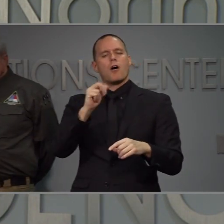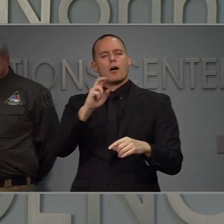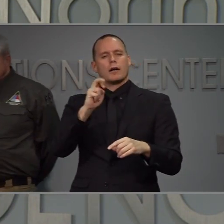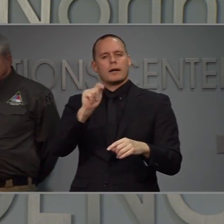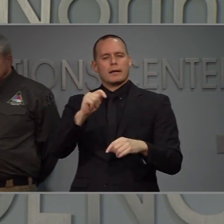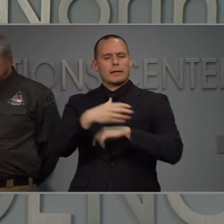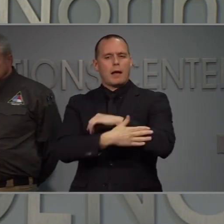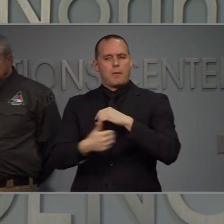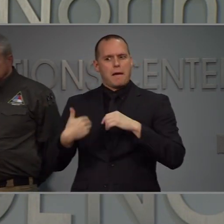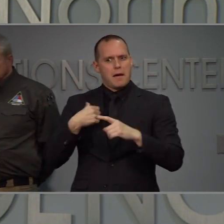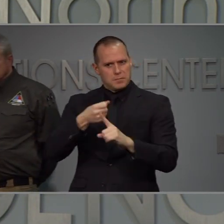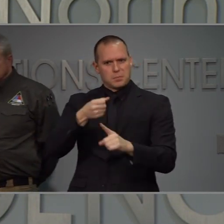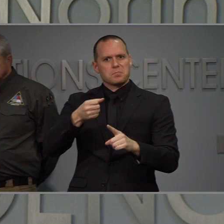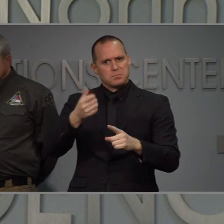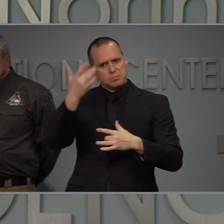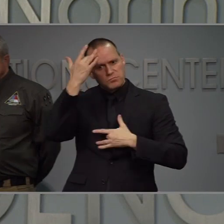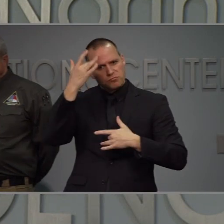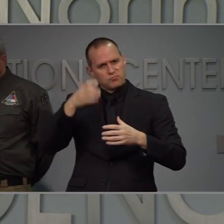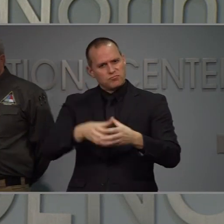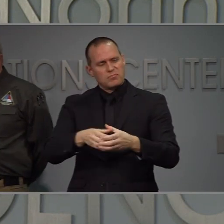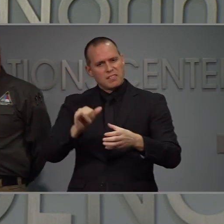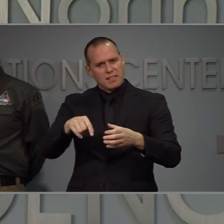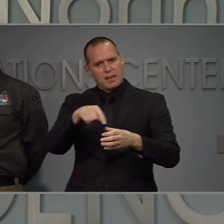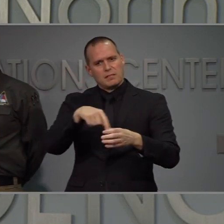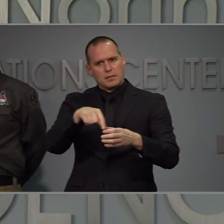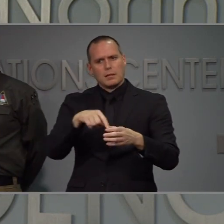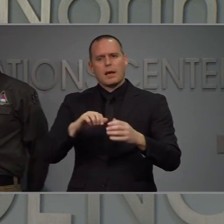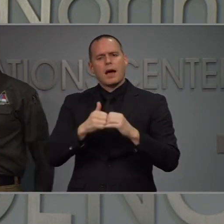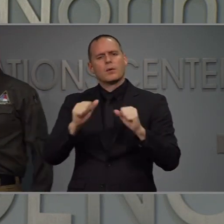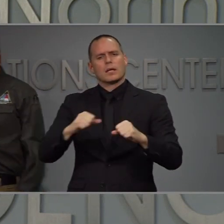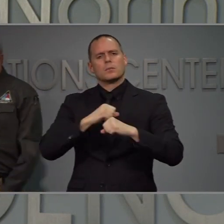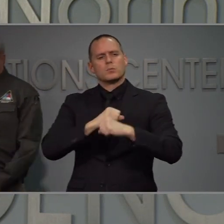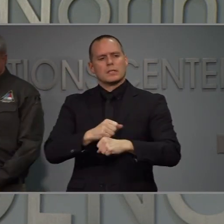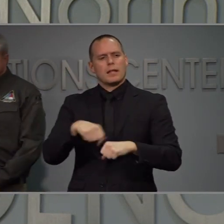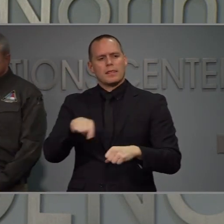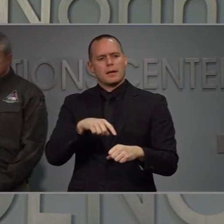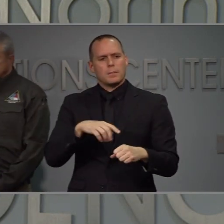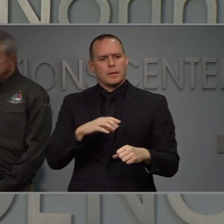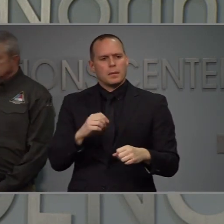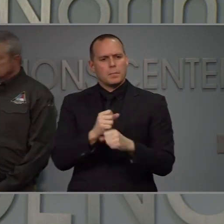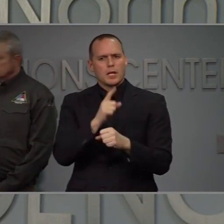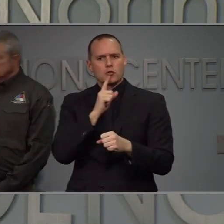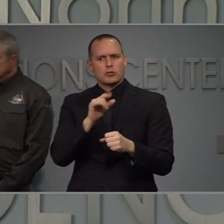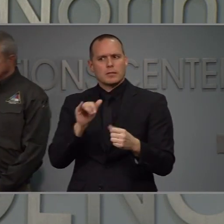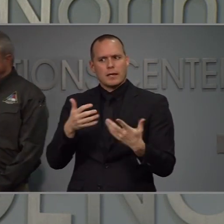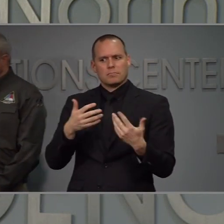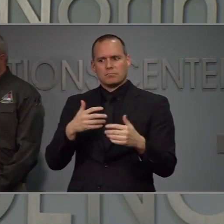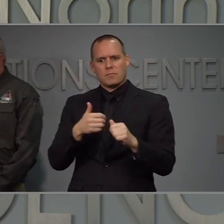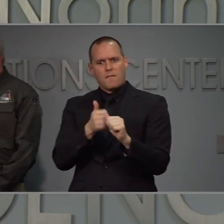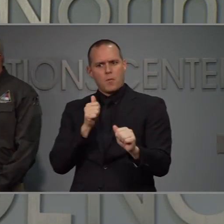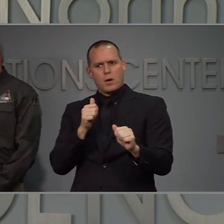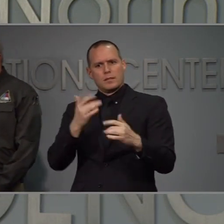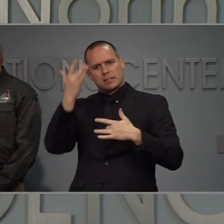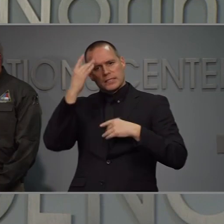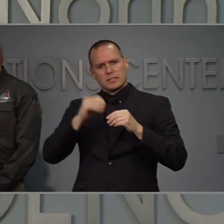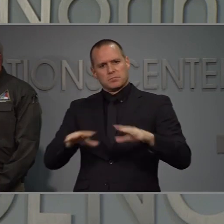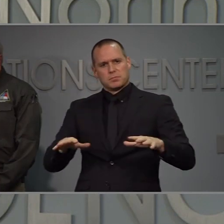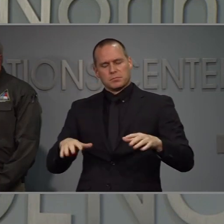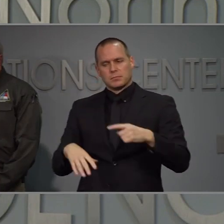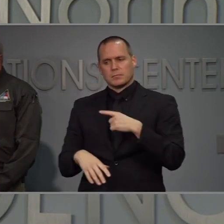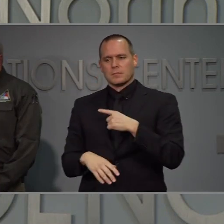siendo transparentes. Encontró el covid, y nosotros tenemos